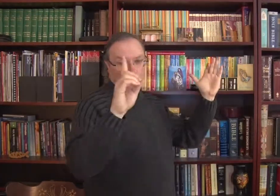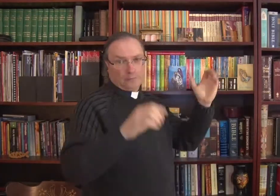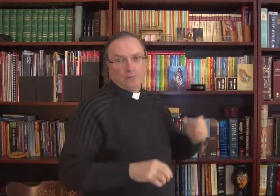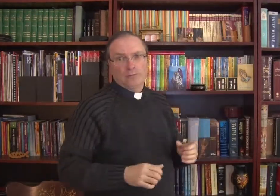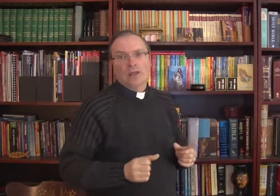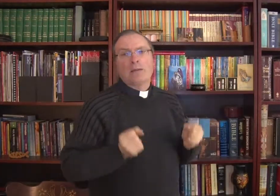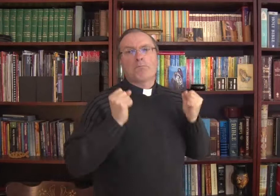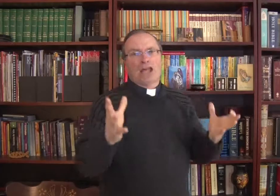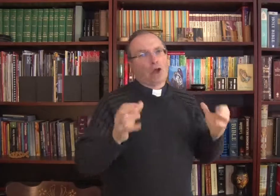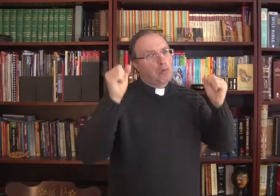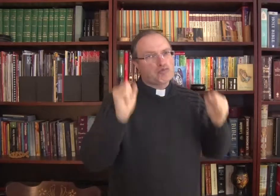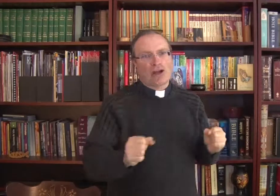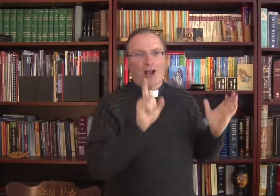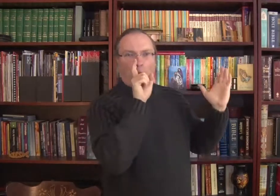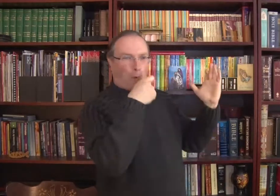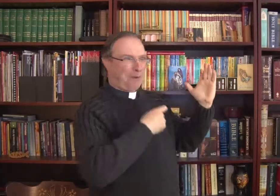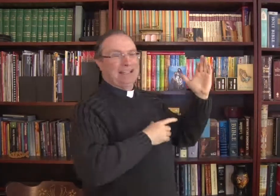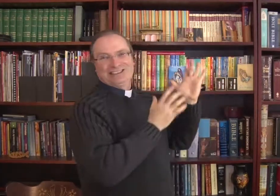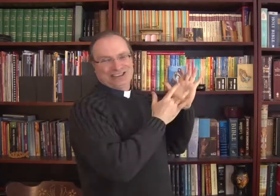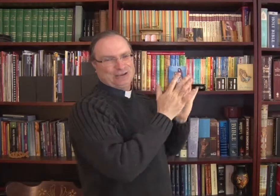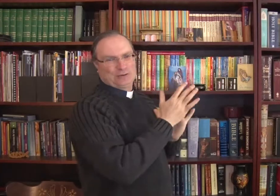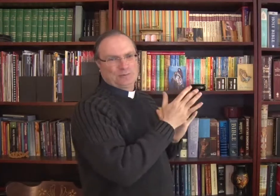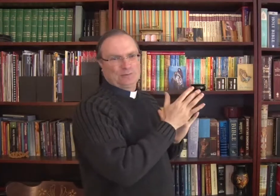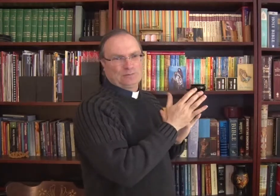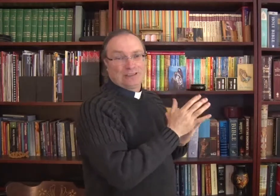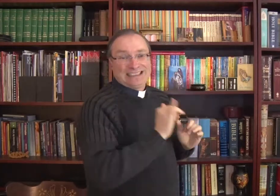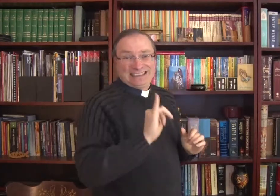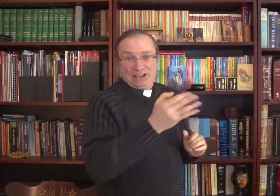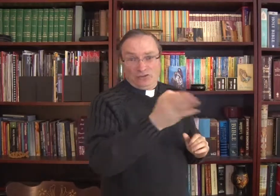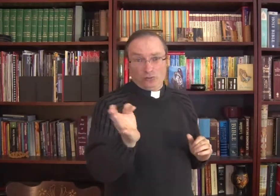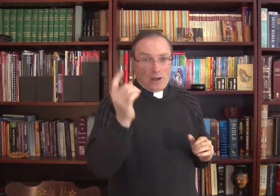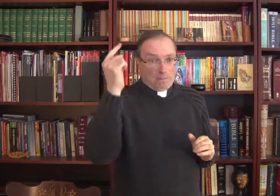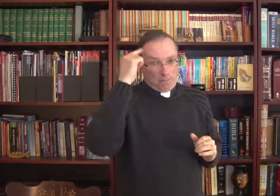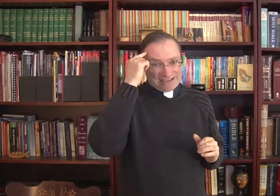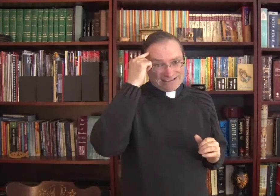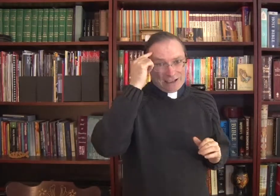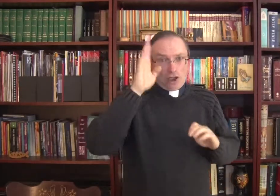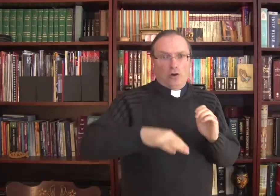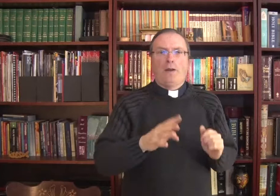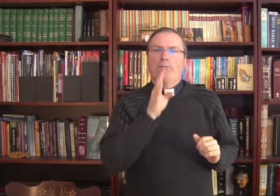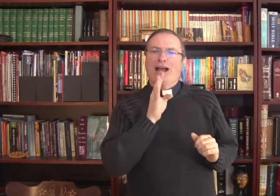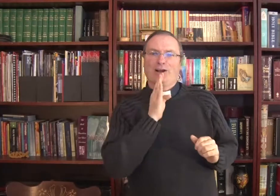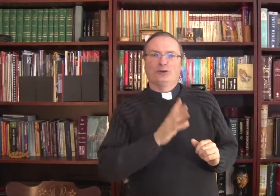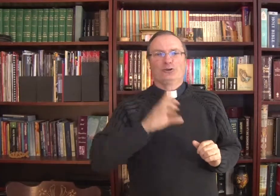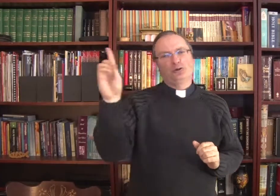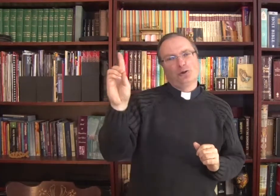Personne ne pourra tromper Jésus. Si vous pensez que parler de Dieu